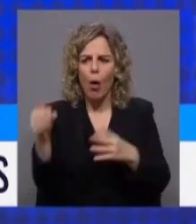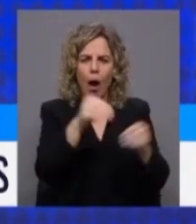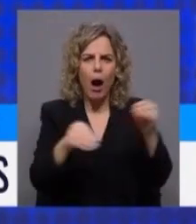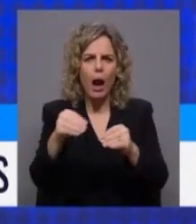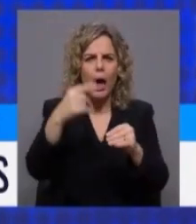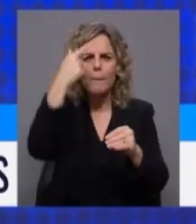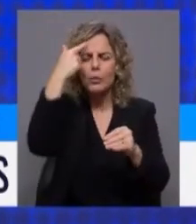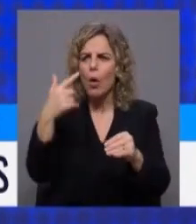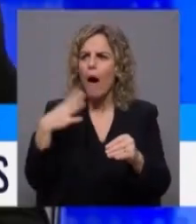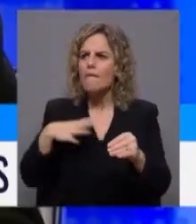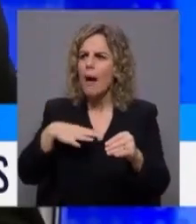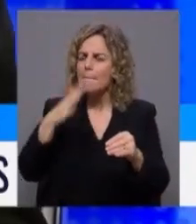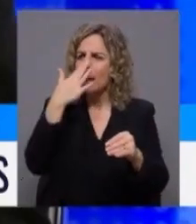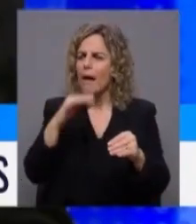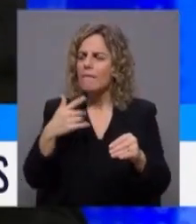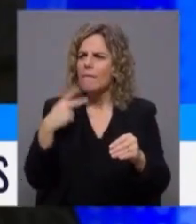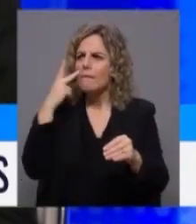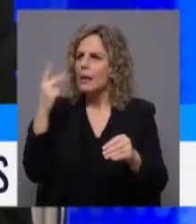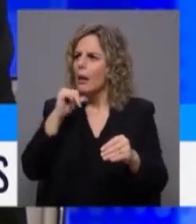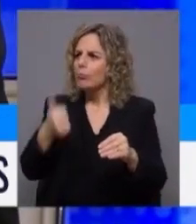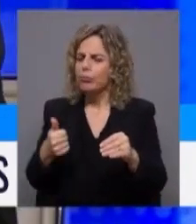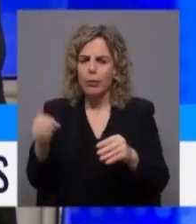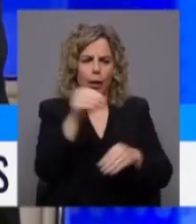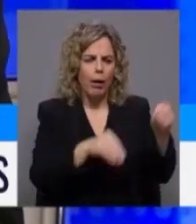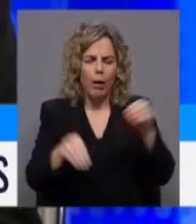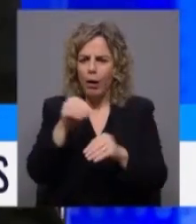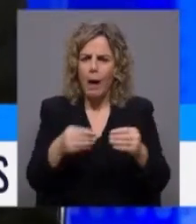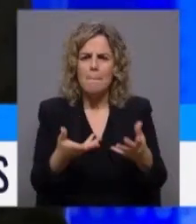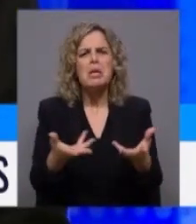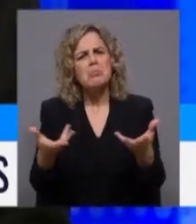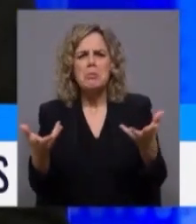eleições que a maior parte das pessoas não desejou, vê com uma intromissão dos políticos na sua vida e